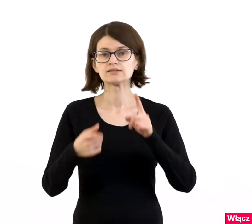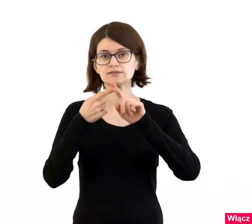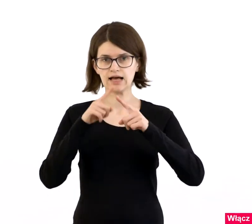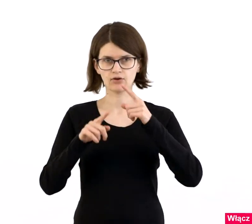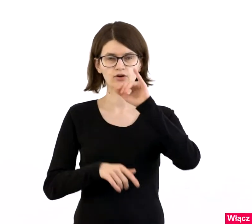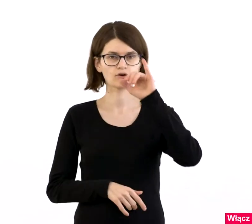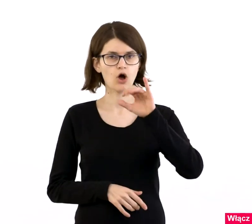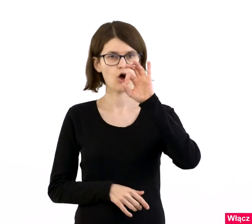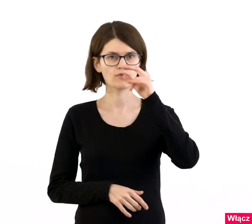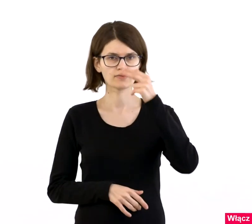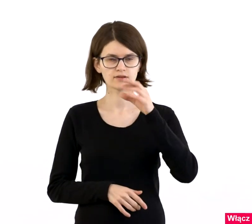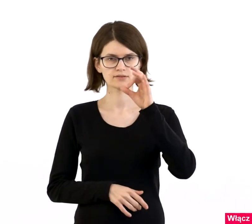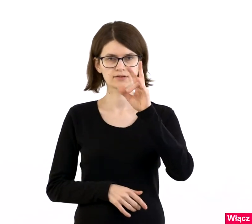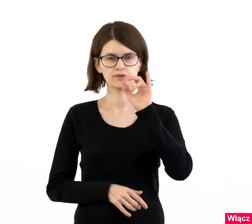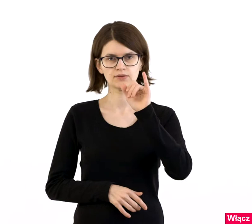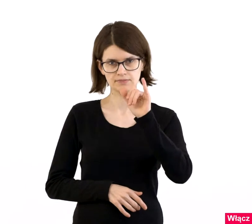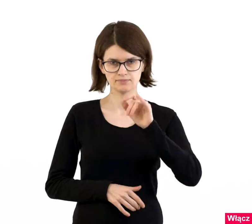Styl joński